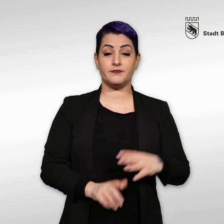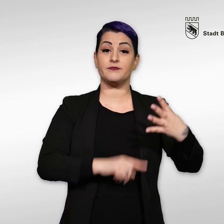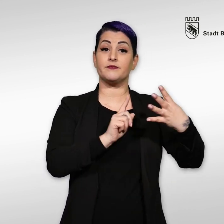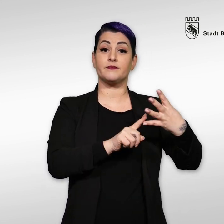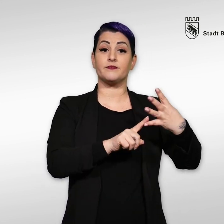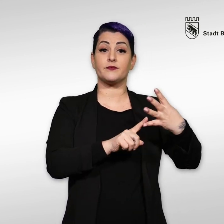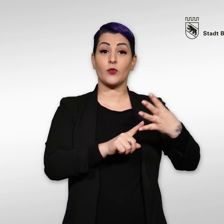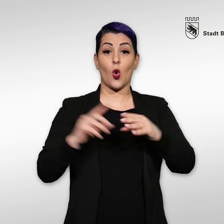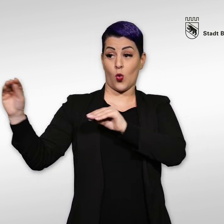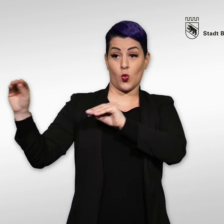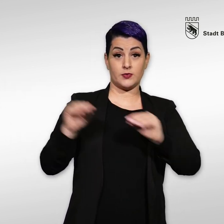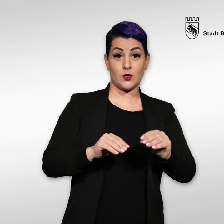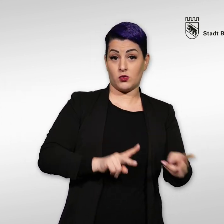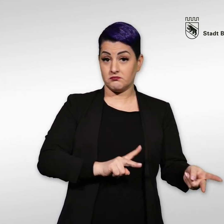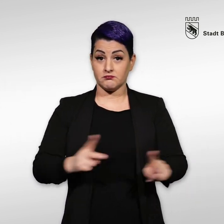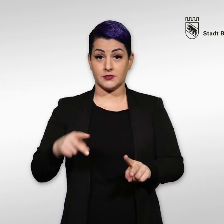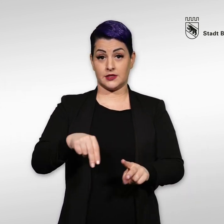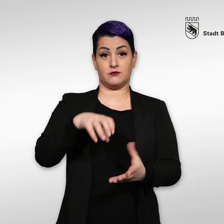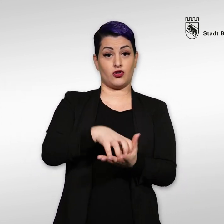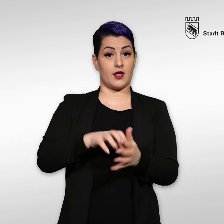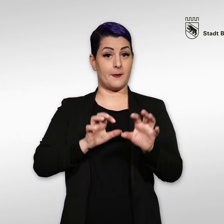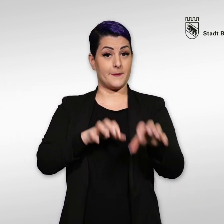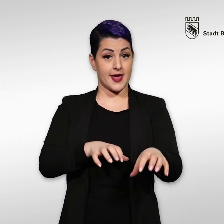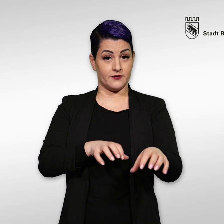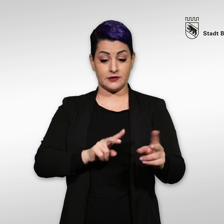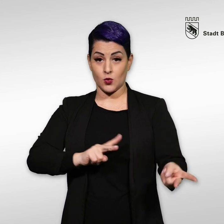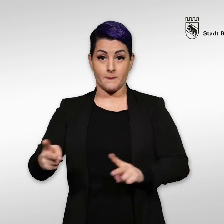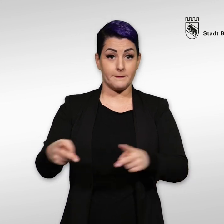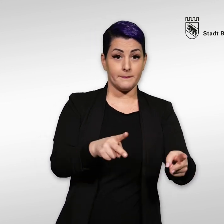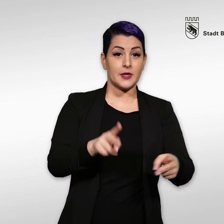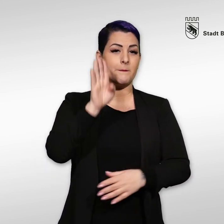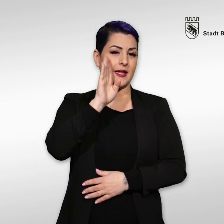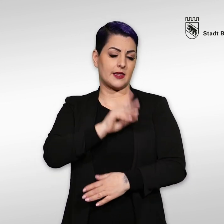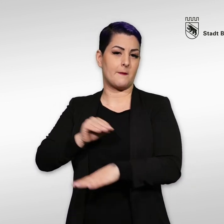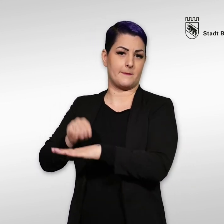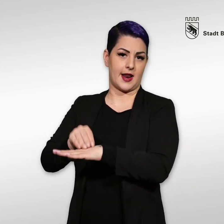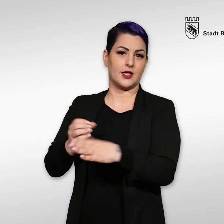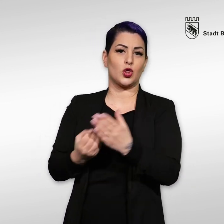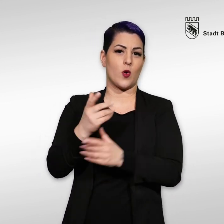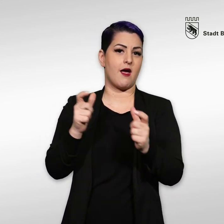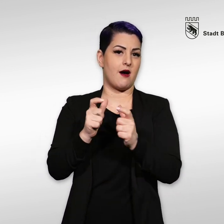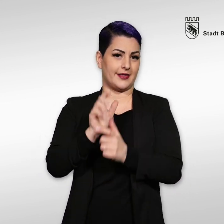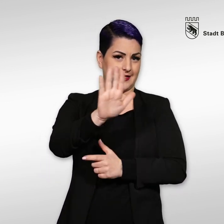Umzug nach Bern Sie ziehen in die Stadt Bern. Bitte melden Sie uns die neue Adresse.